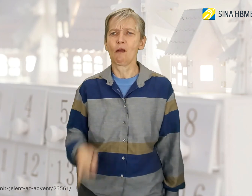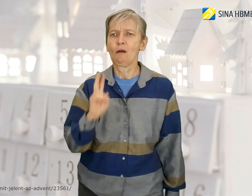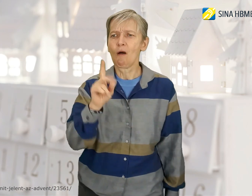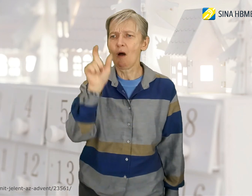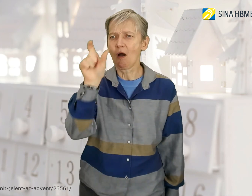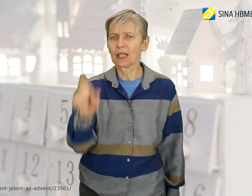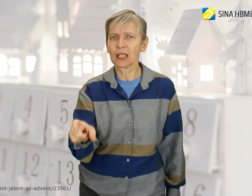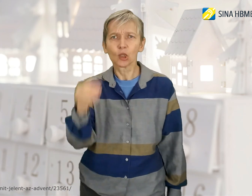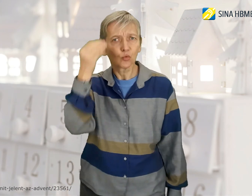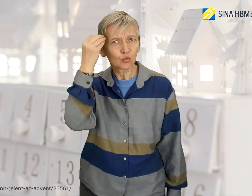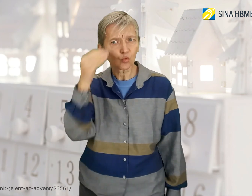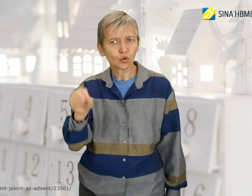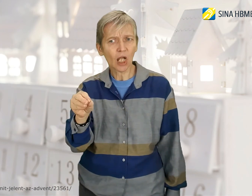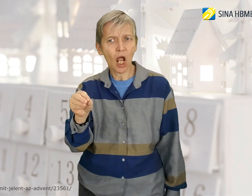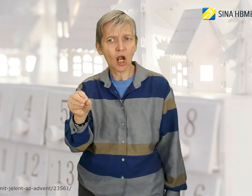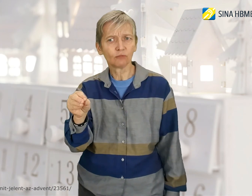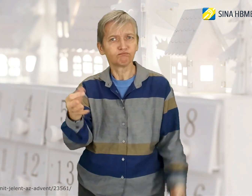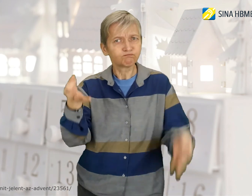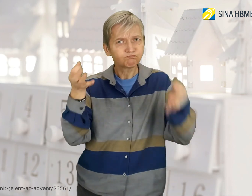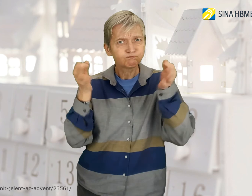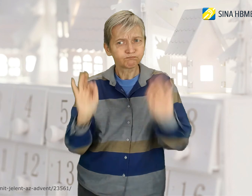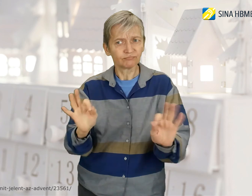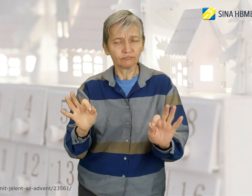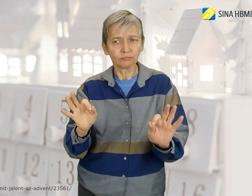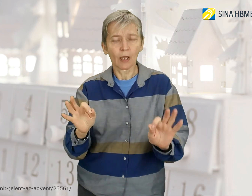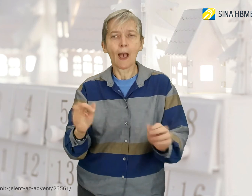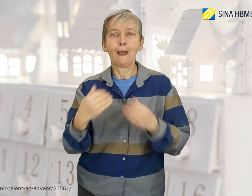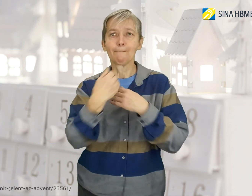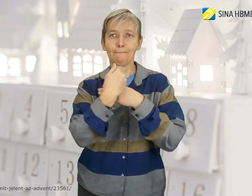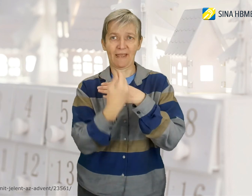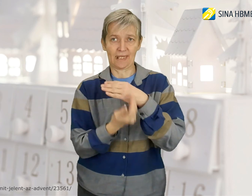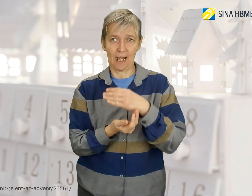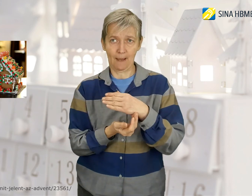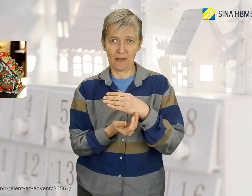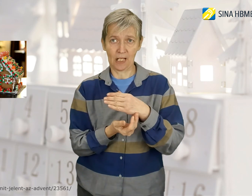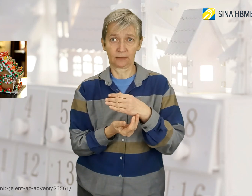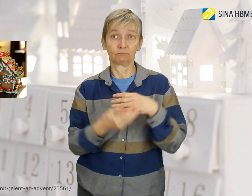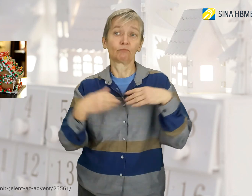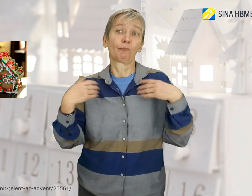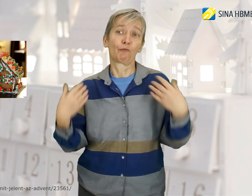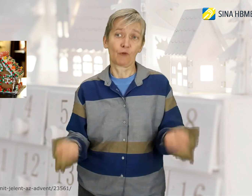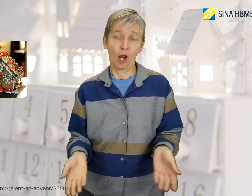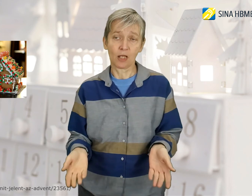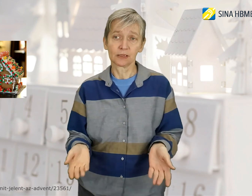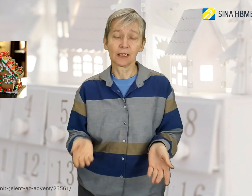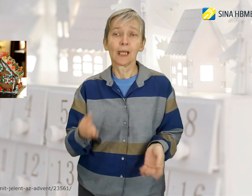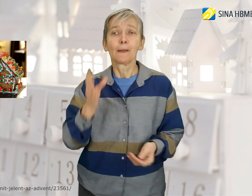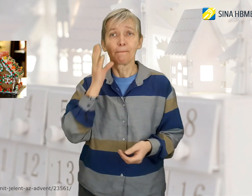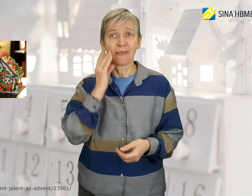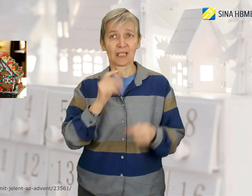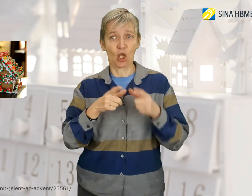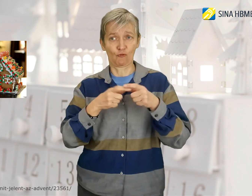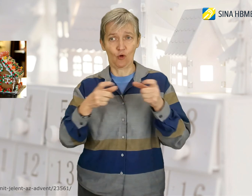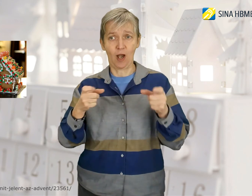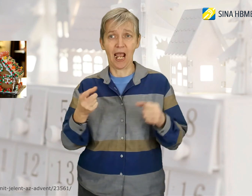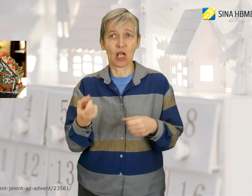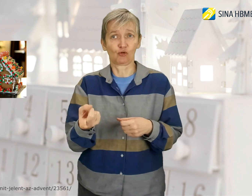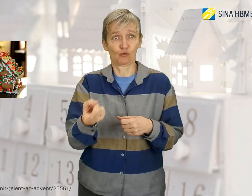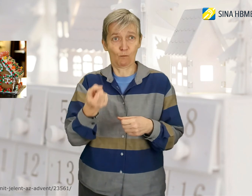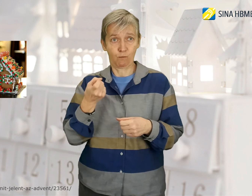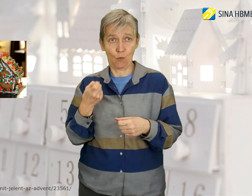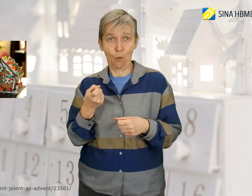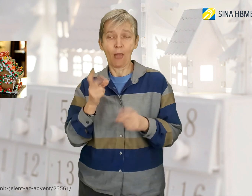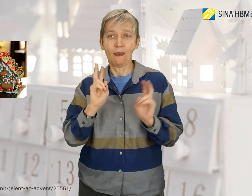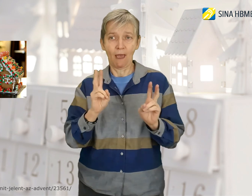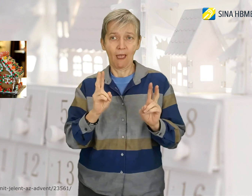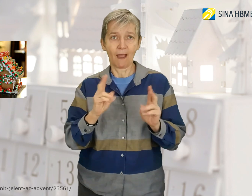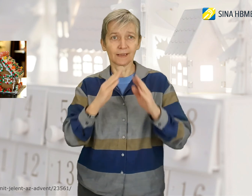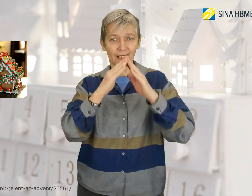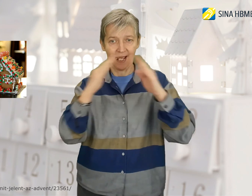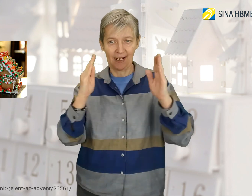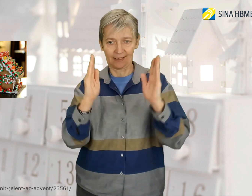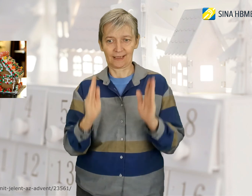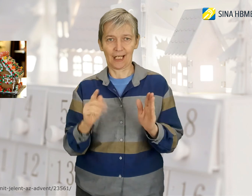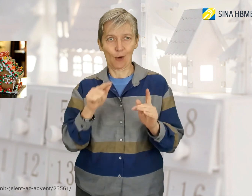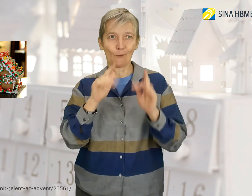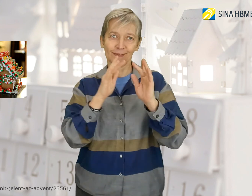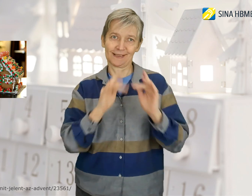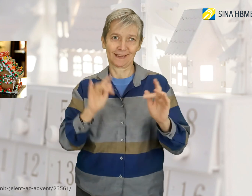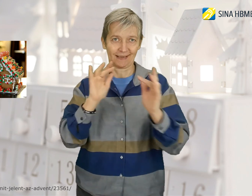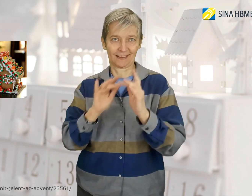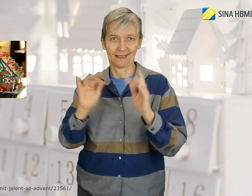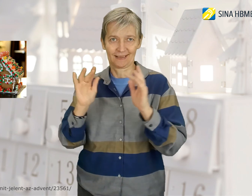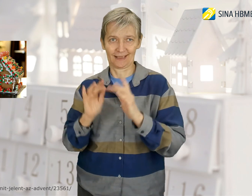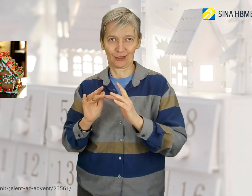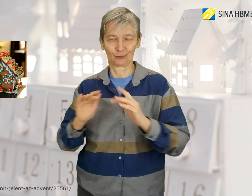Az ügyesebbek Betlehemet, vagy mézeskalács házikót és készíthetnek mézeskalácsból.